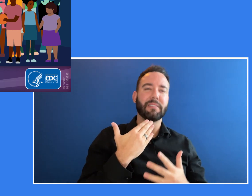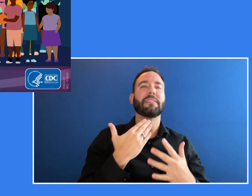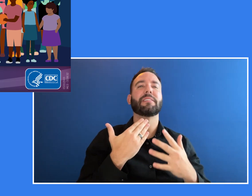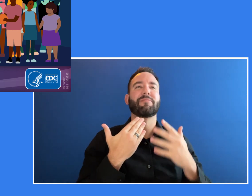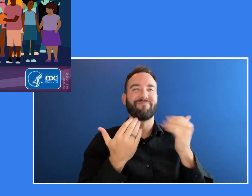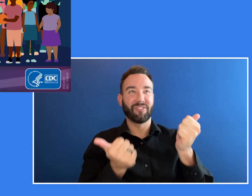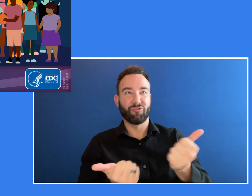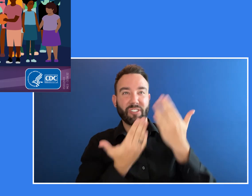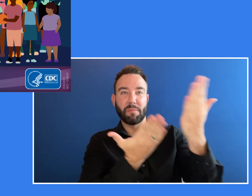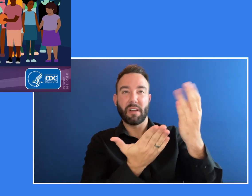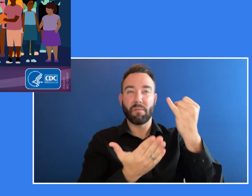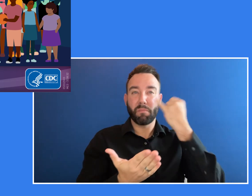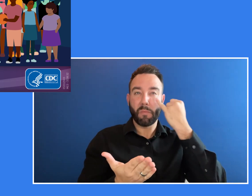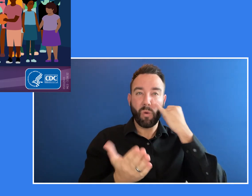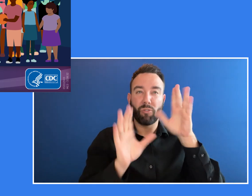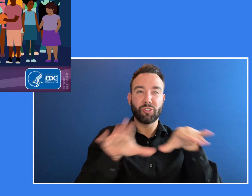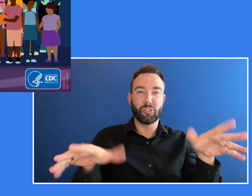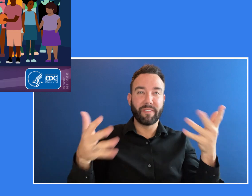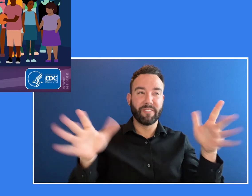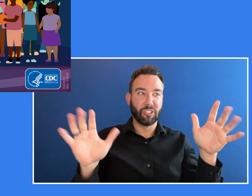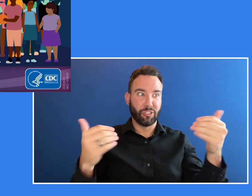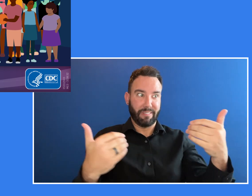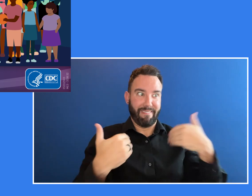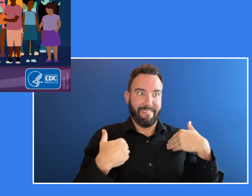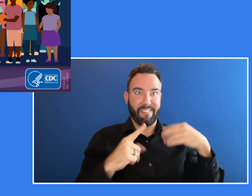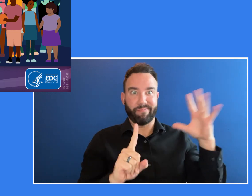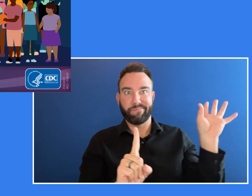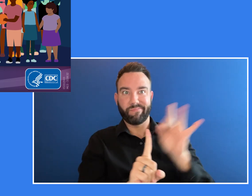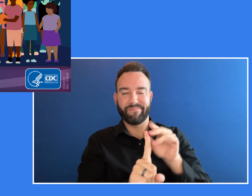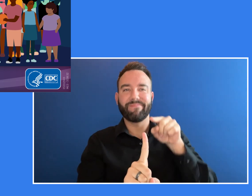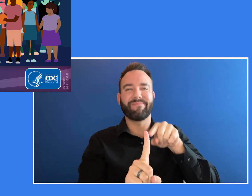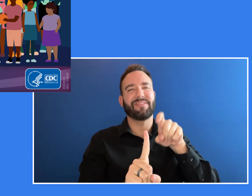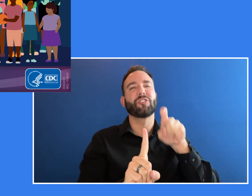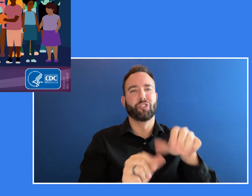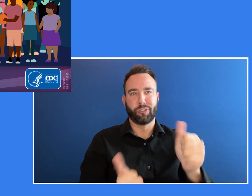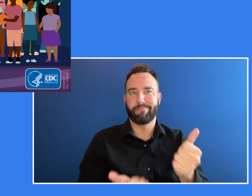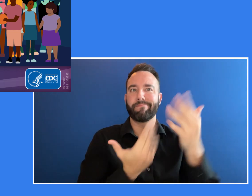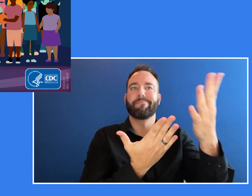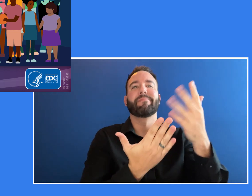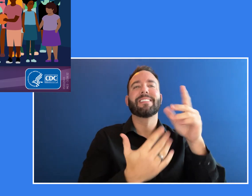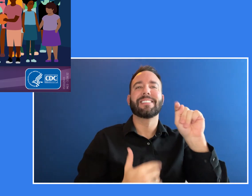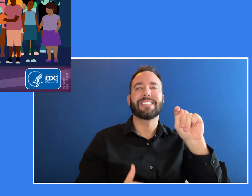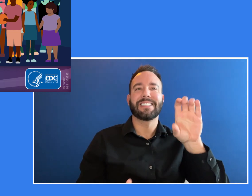los Pulmones y la Sangre recomendó que a los niños con anemia de células falciformes